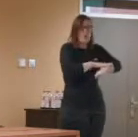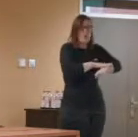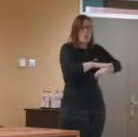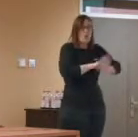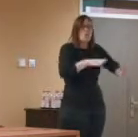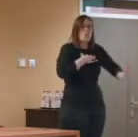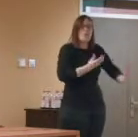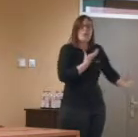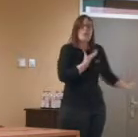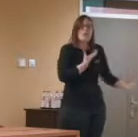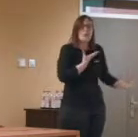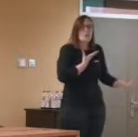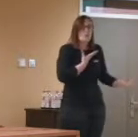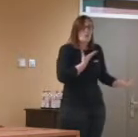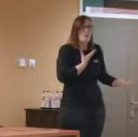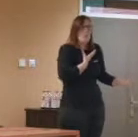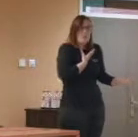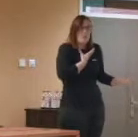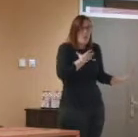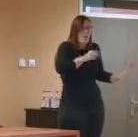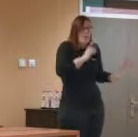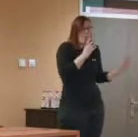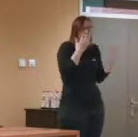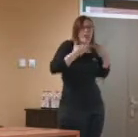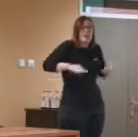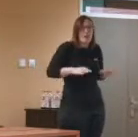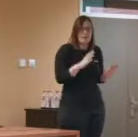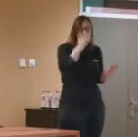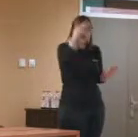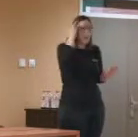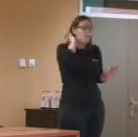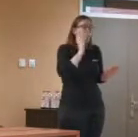condenando, pero ahí hay una regidora que está